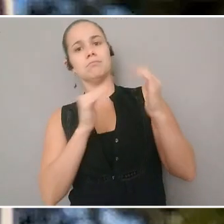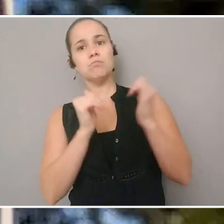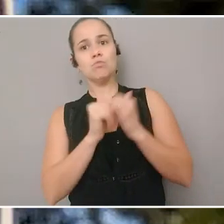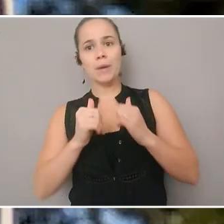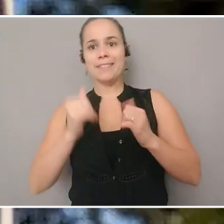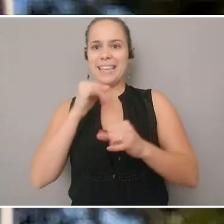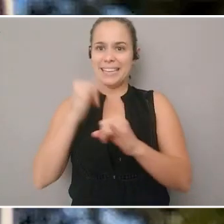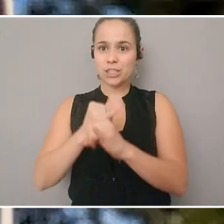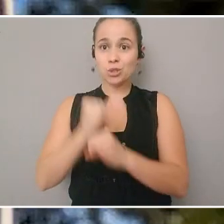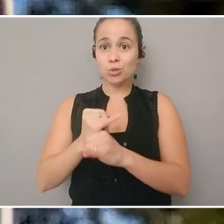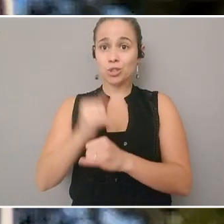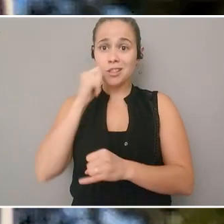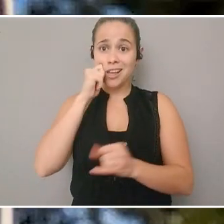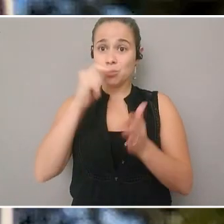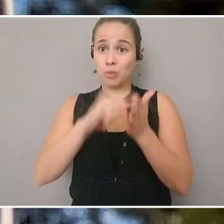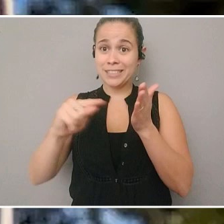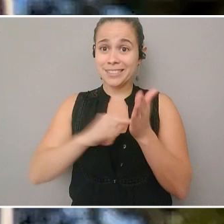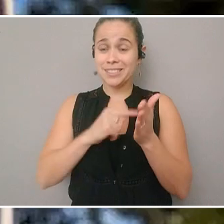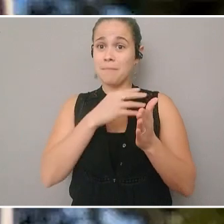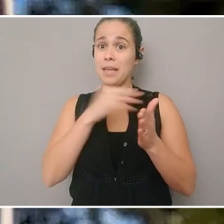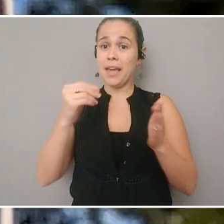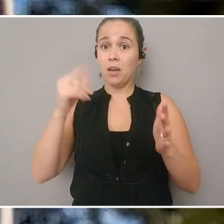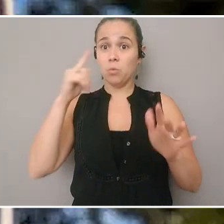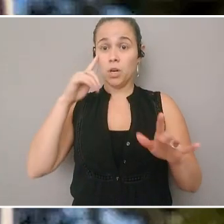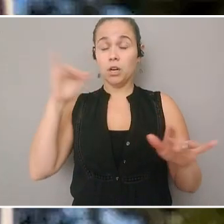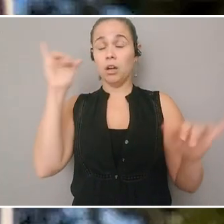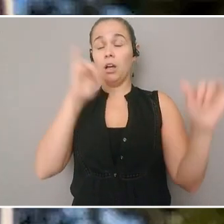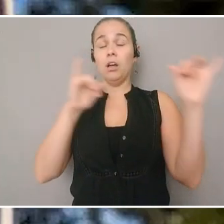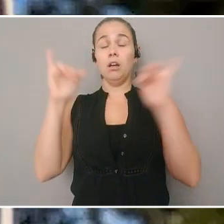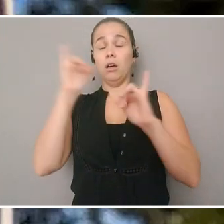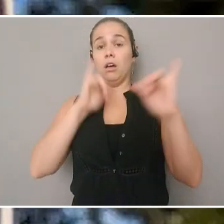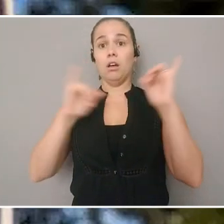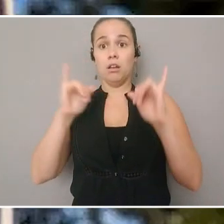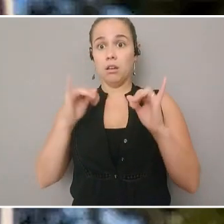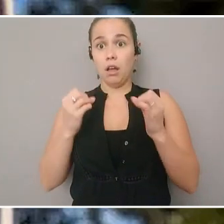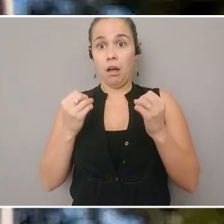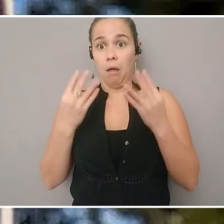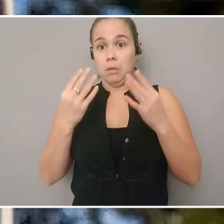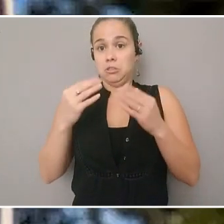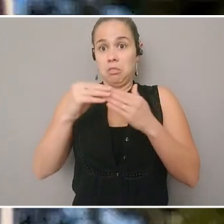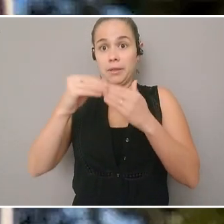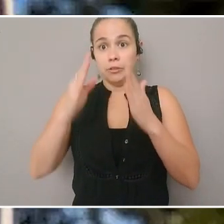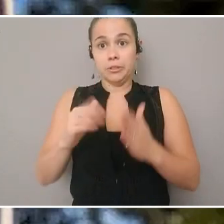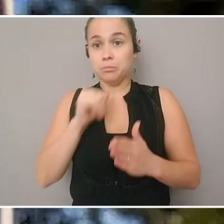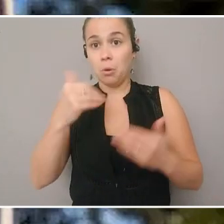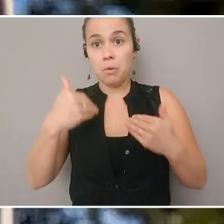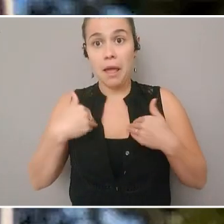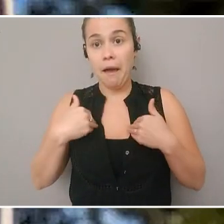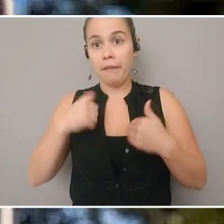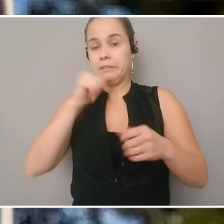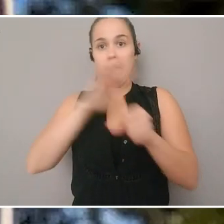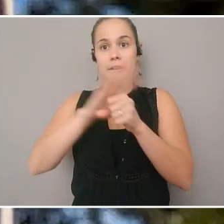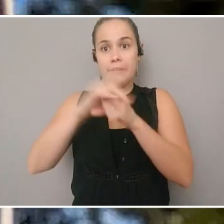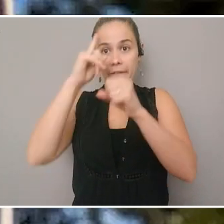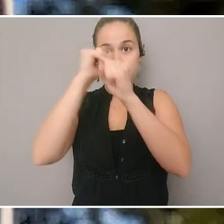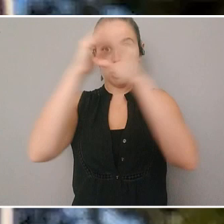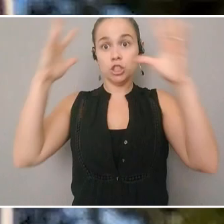están resinando de la falta de liderazgo y visión. Muchos de ustedes, sus familias y